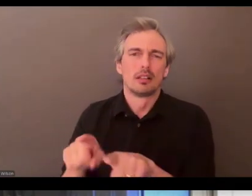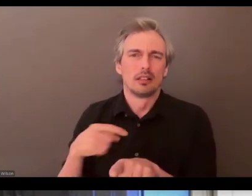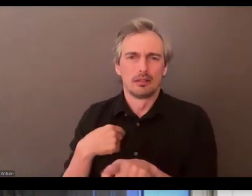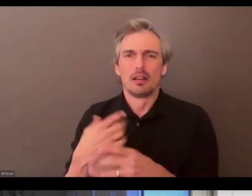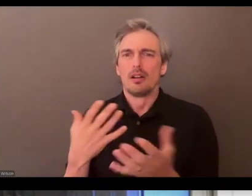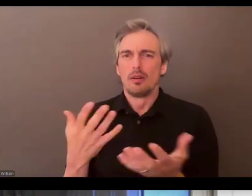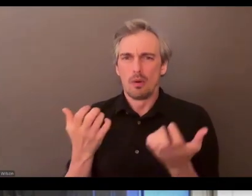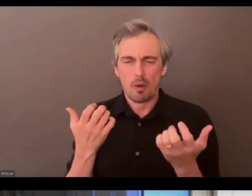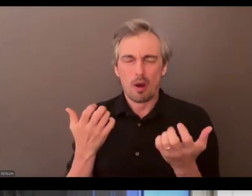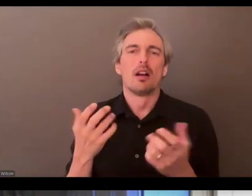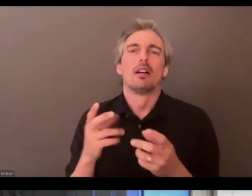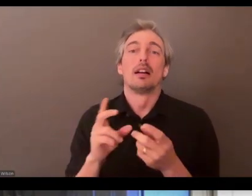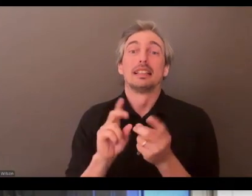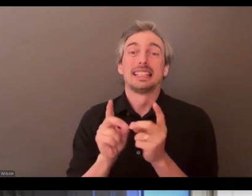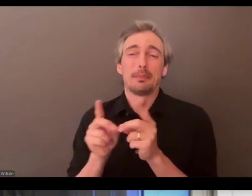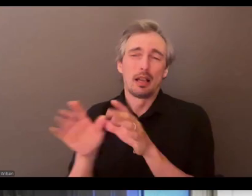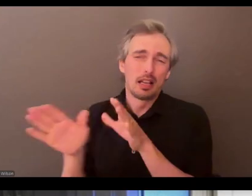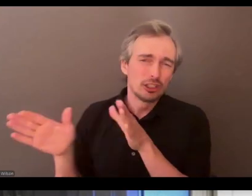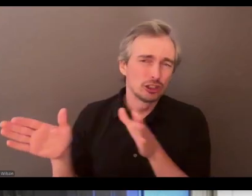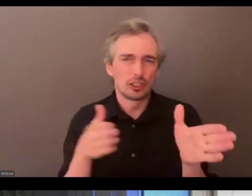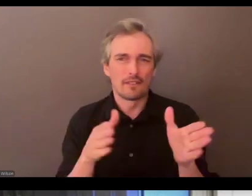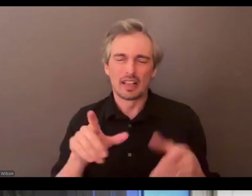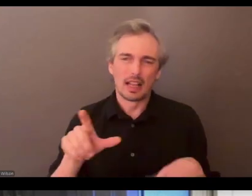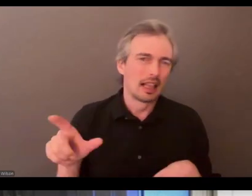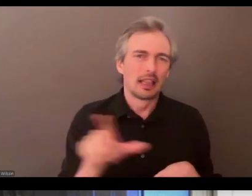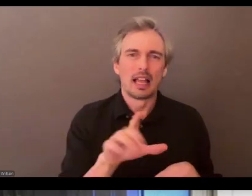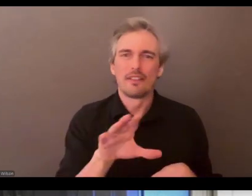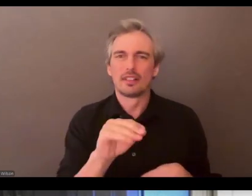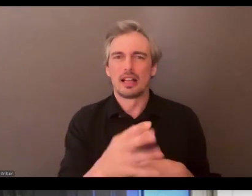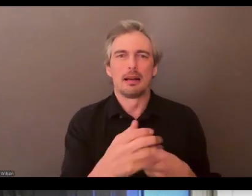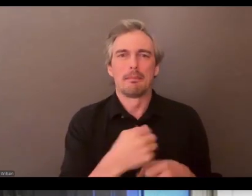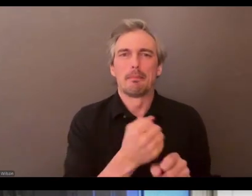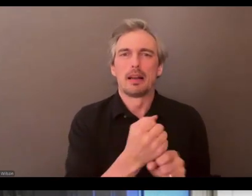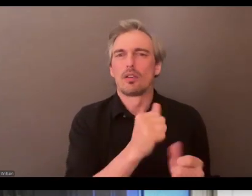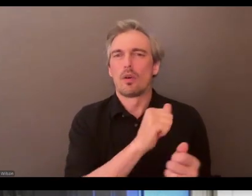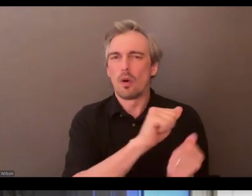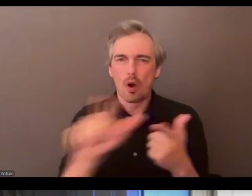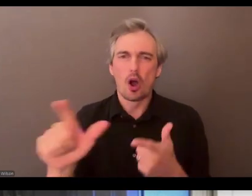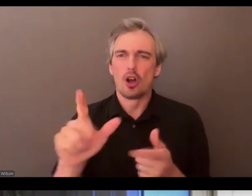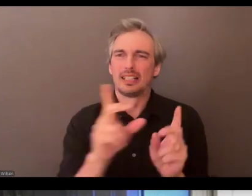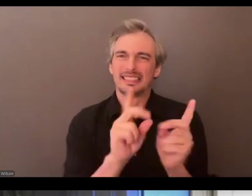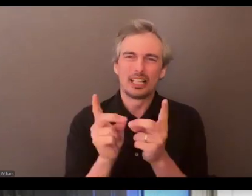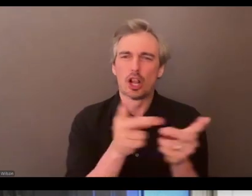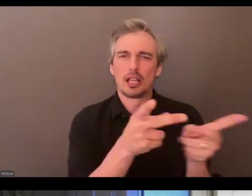もし LinkedInで私を知らない方 は、 LinkedInでフォロ ーしてください。 また、私のハッシュタグ# A11yWithAngelaもあります。